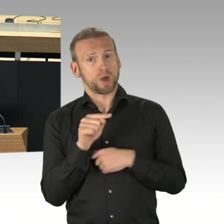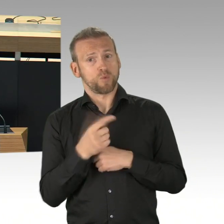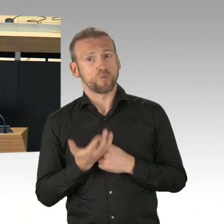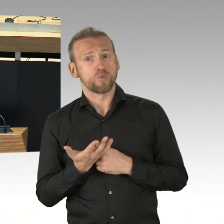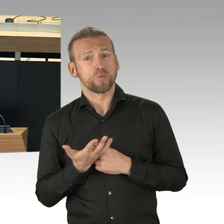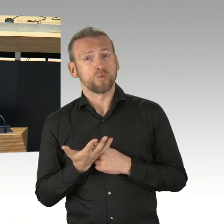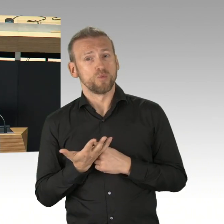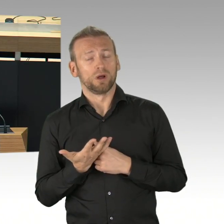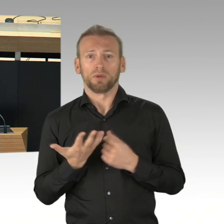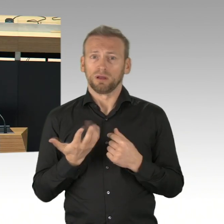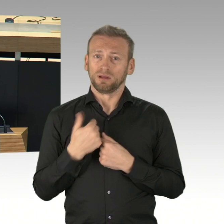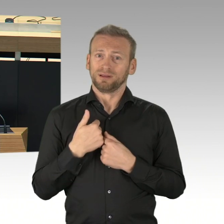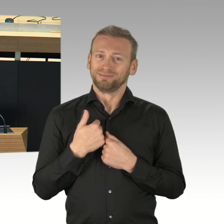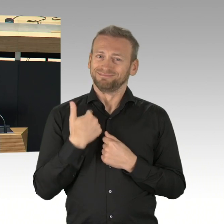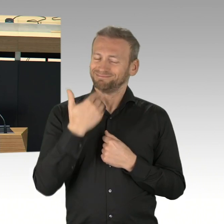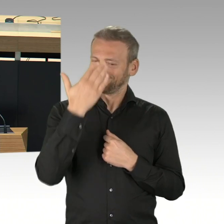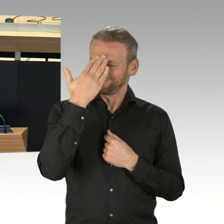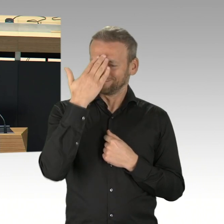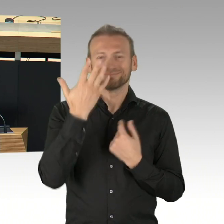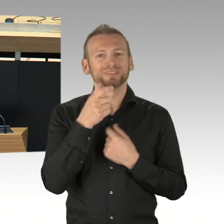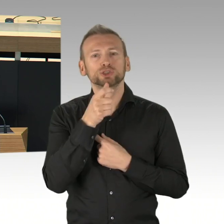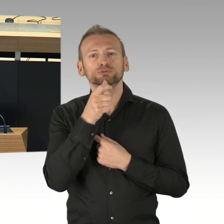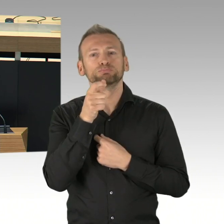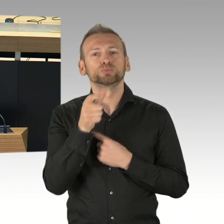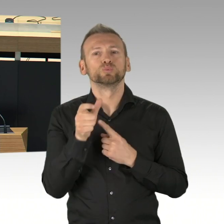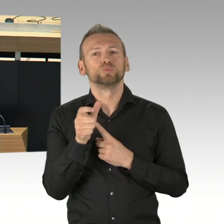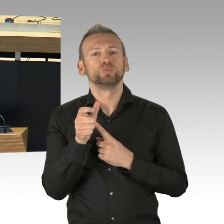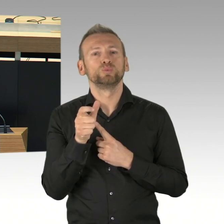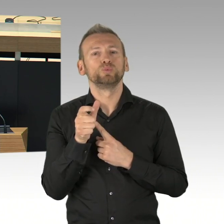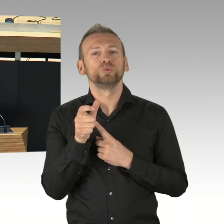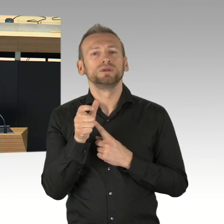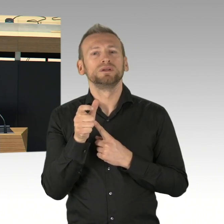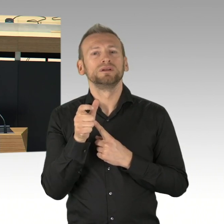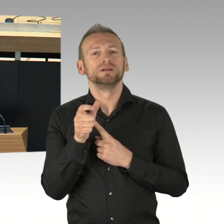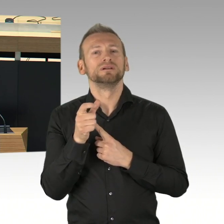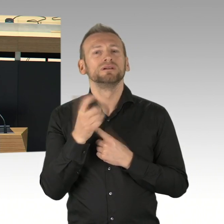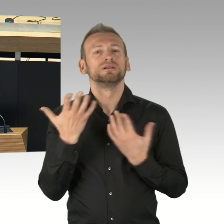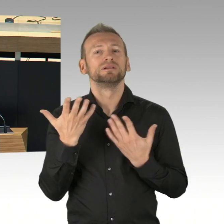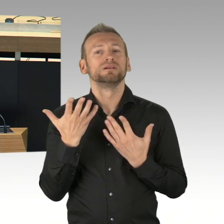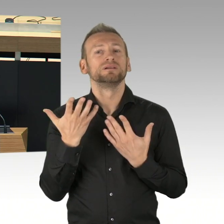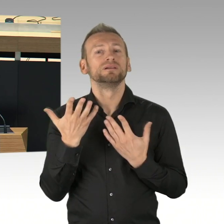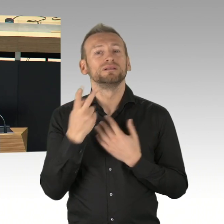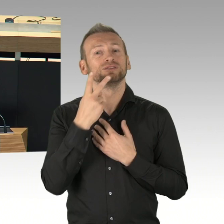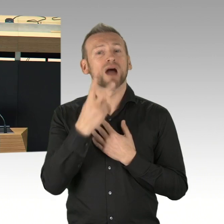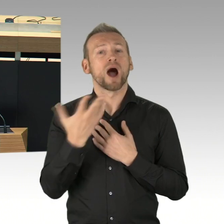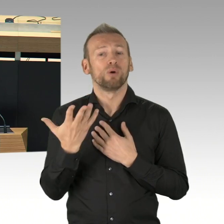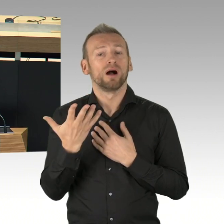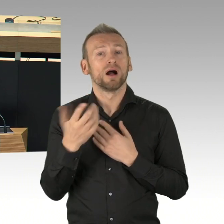(Beifall) Fakt ist, dass der Mieter am Ende dasteht